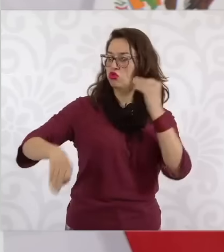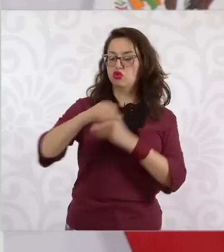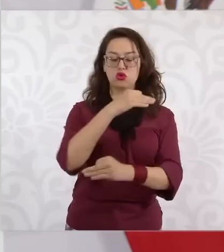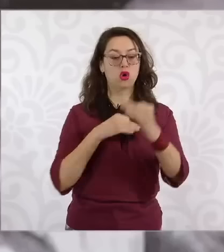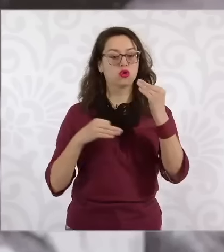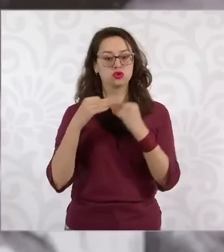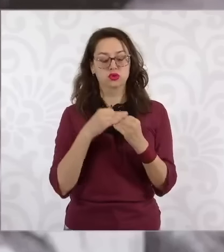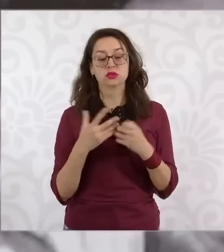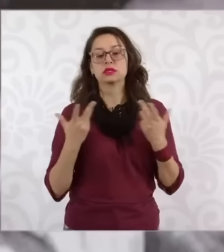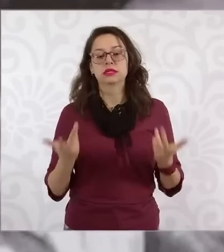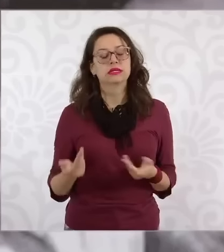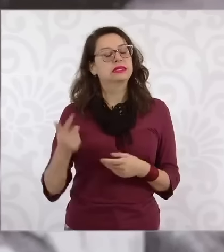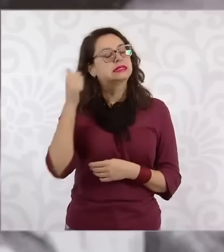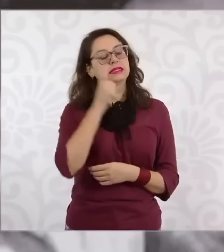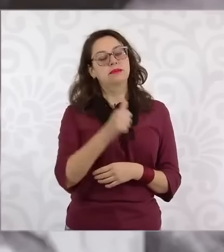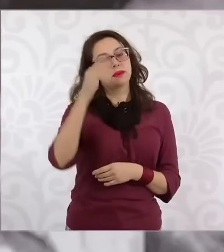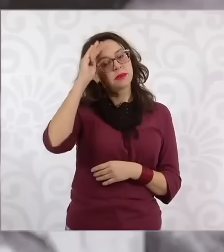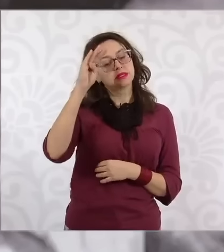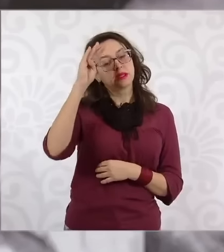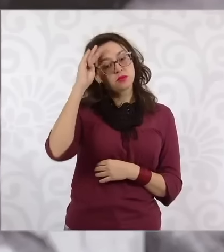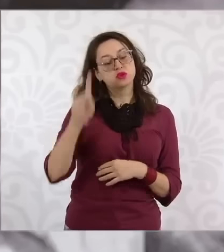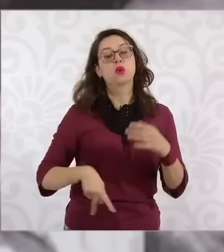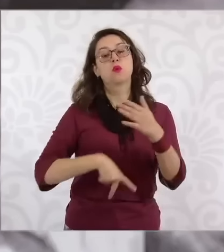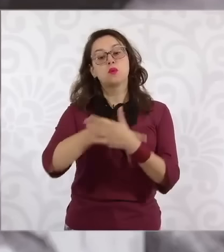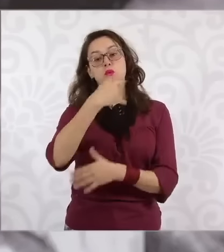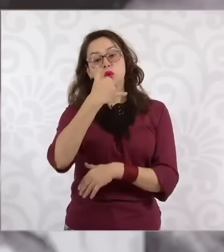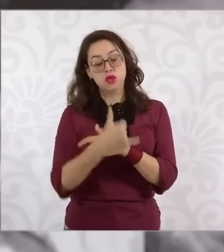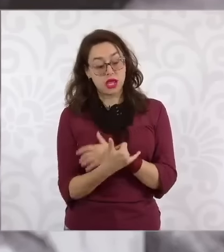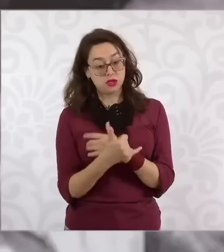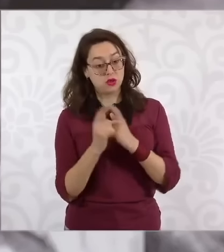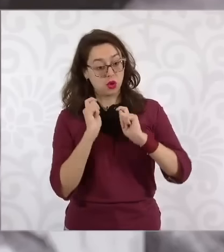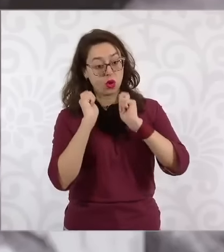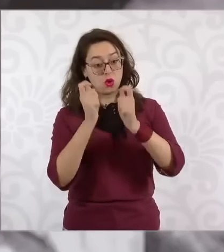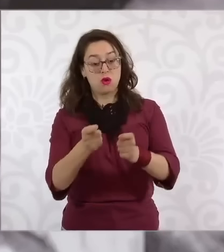buscando que en todo momento estos proyectos sean responsables, no solamente con el medio ambiente,